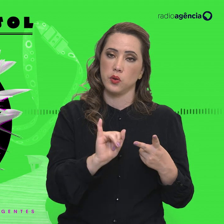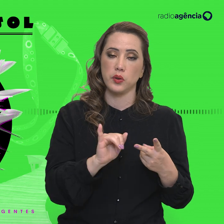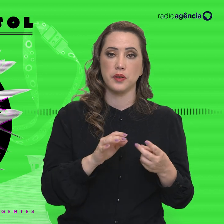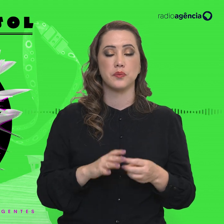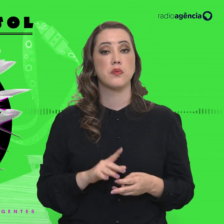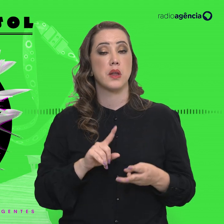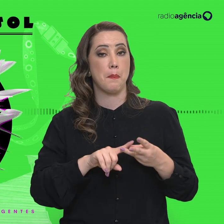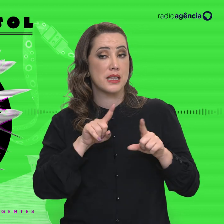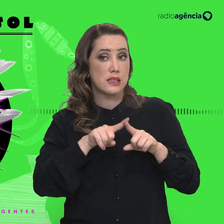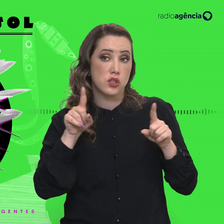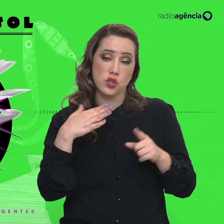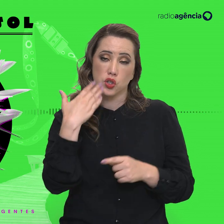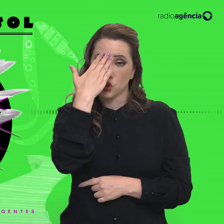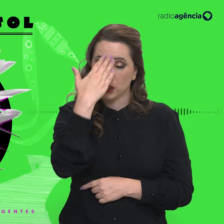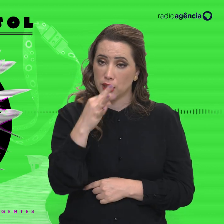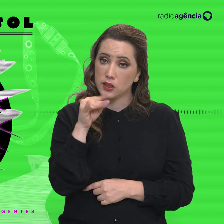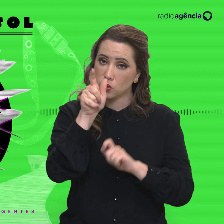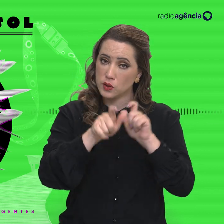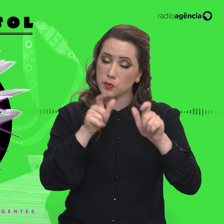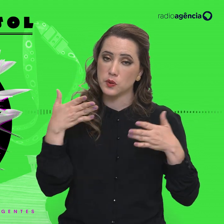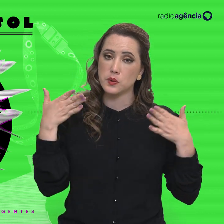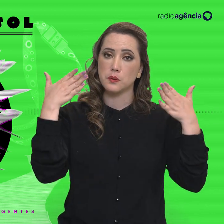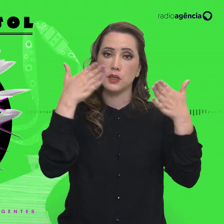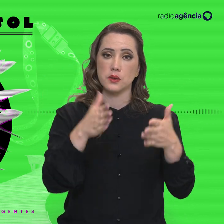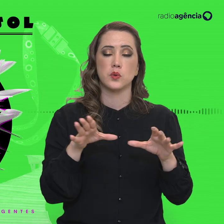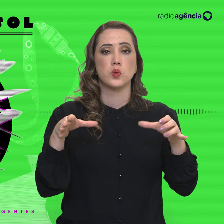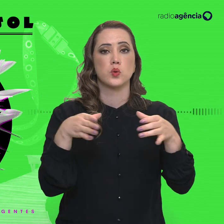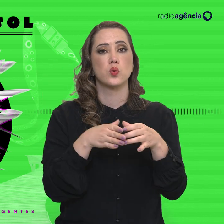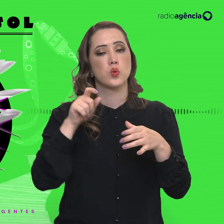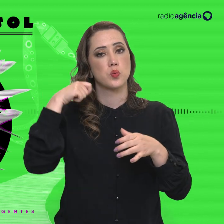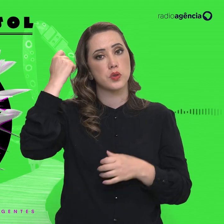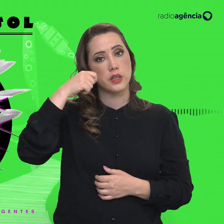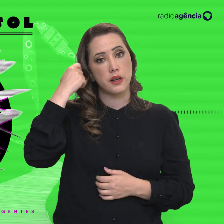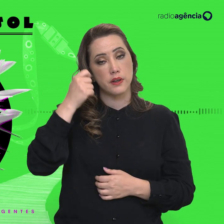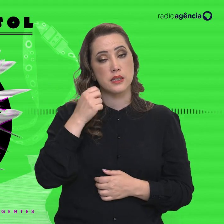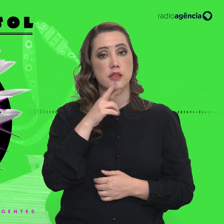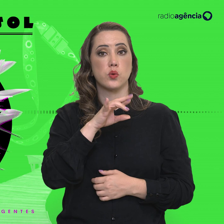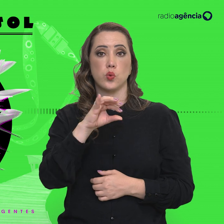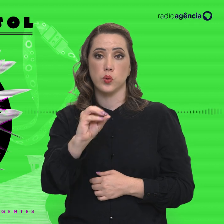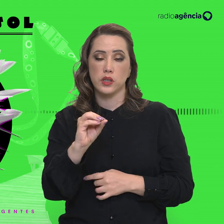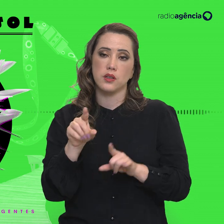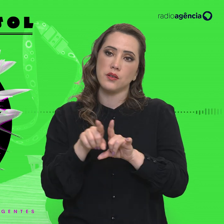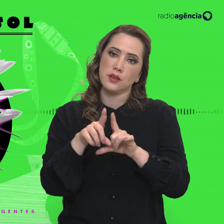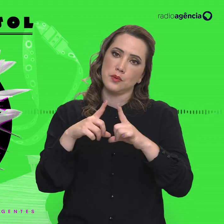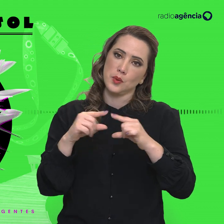mas a gente agradece todo mundo que participou, as equipes de gravação dos estúdios do Rio da EBC e aí do de Brasília também.